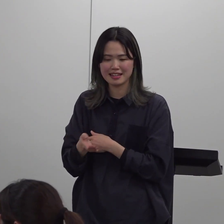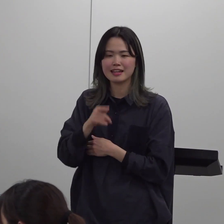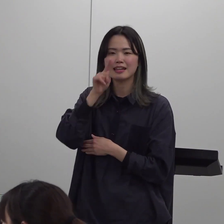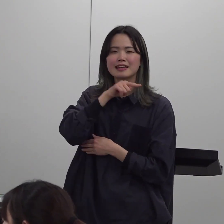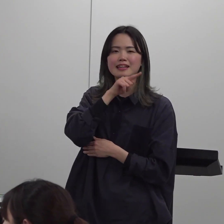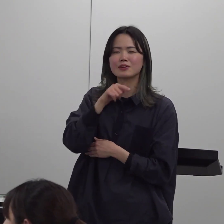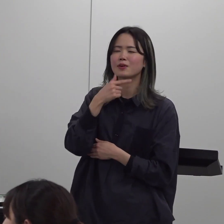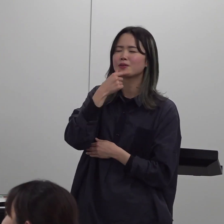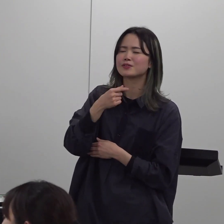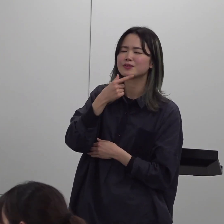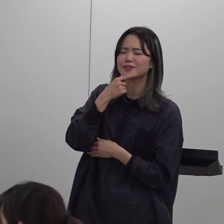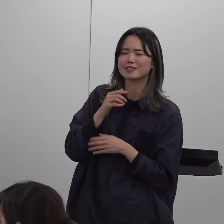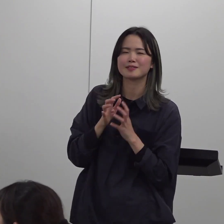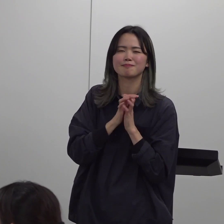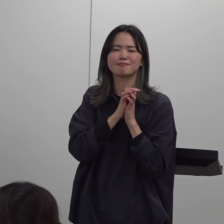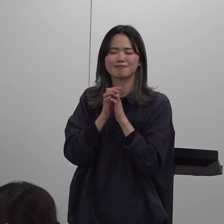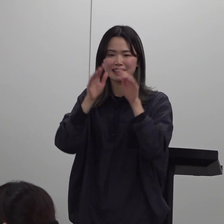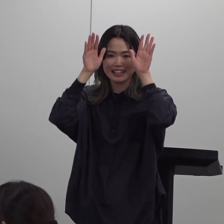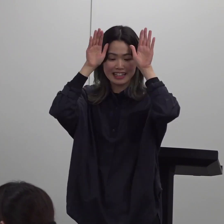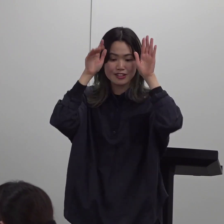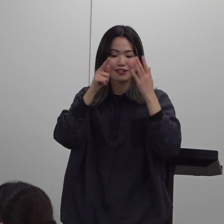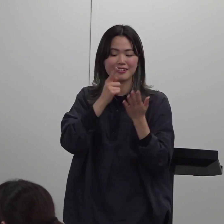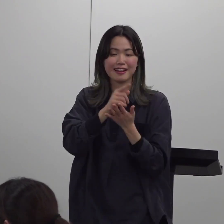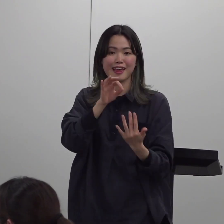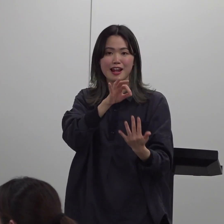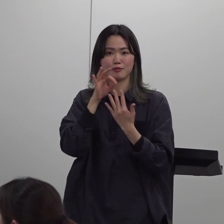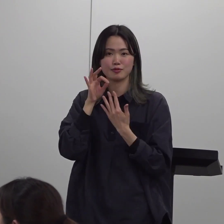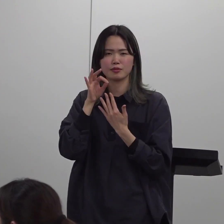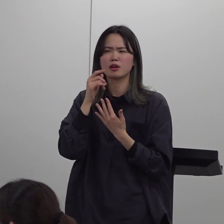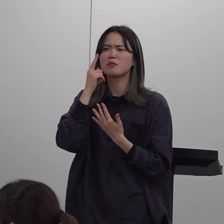これ人が嫌いだったらストレスでしかないですよね